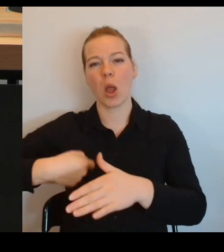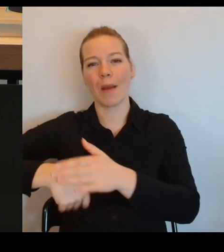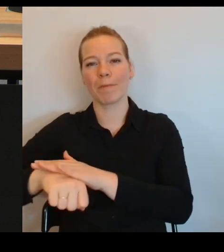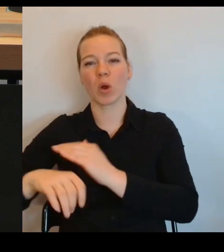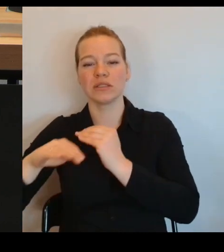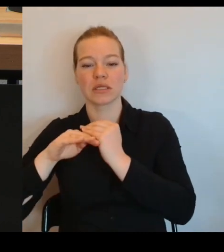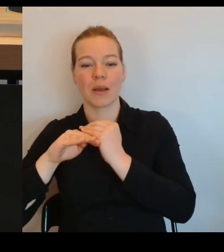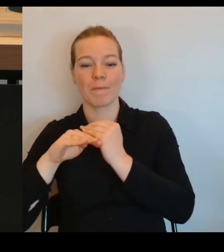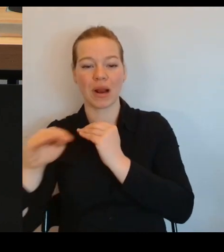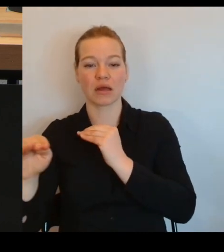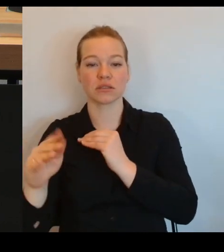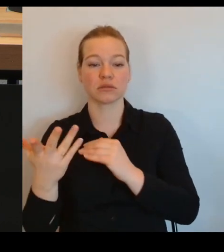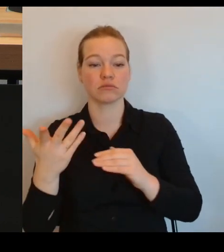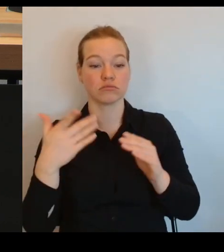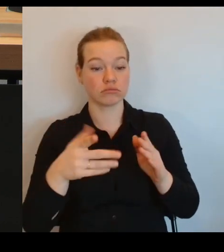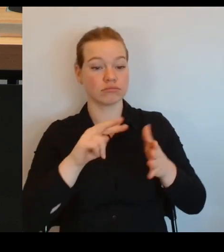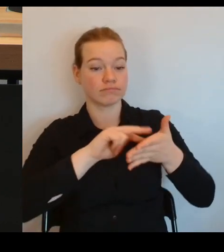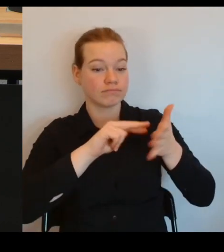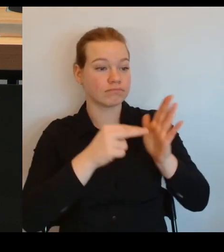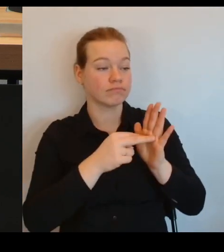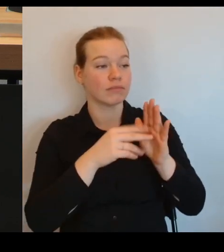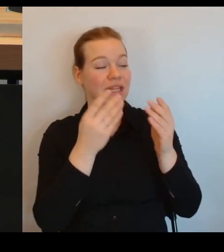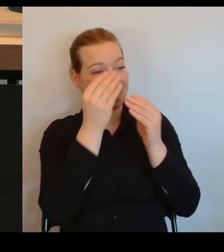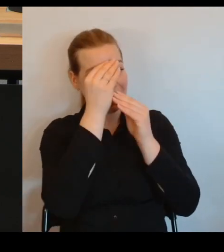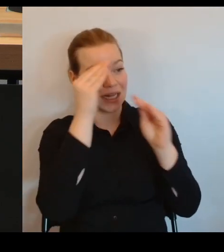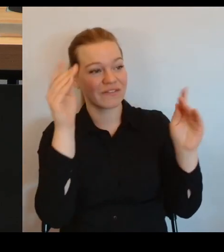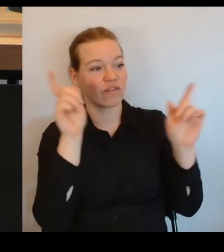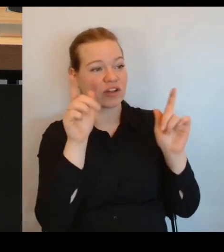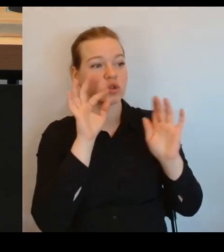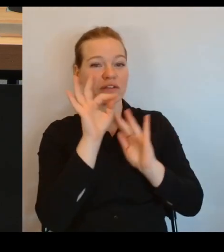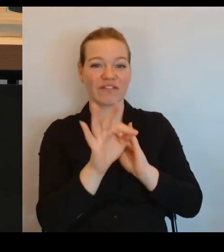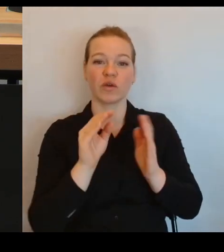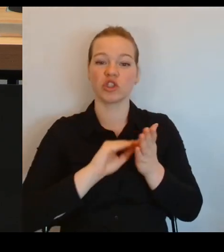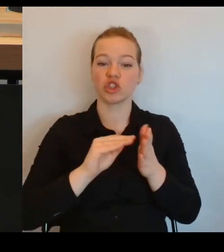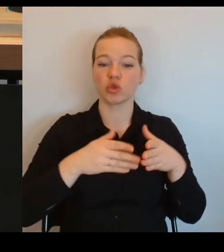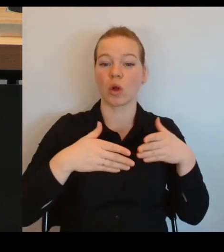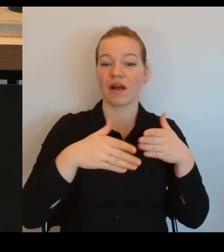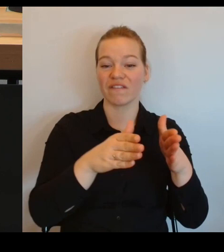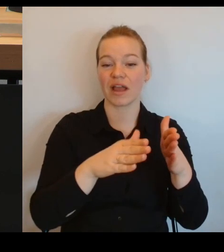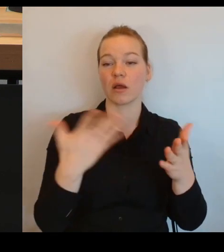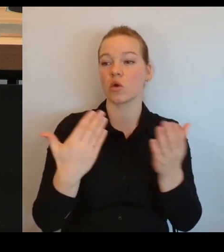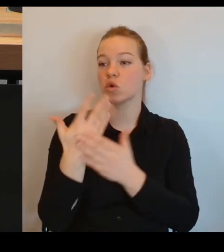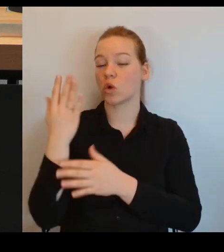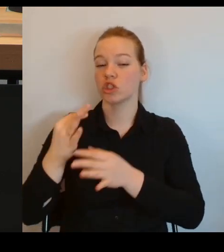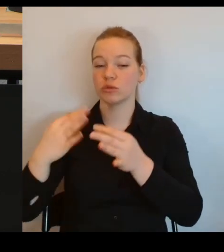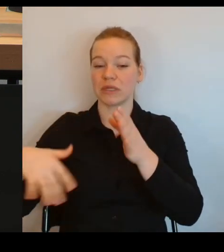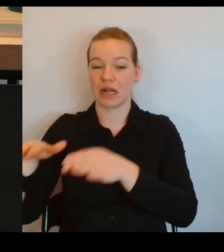Zum Beispiel in Treptow Köpenick. Der Kollege Düsterhöft ist gerade nicht da, aber für die Kinder und Jugendlichen in seinem Wahlkreis hat